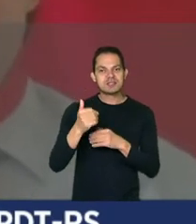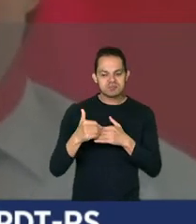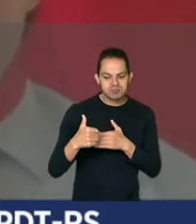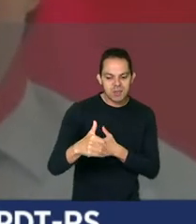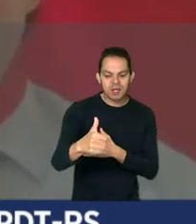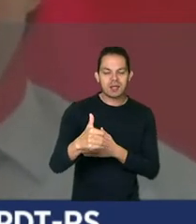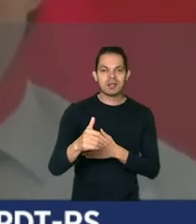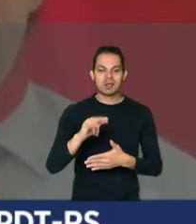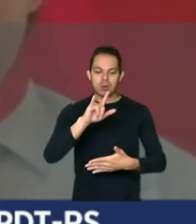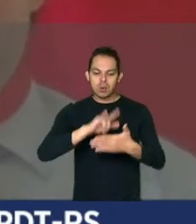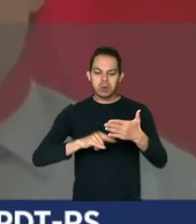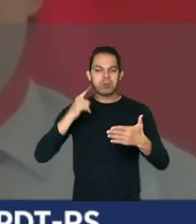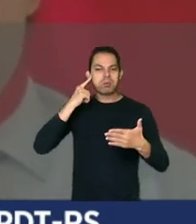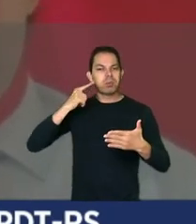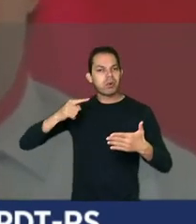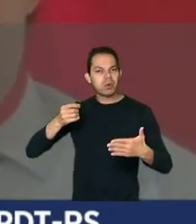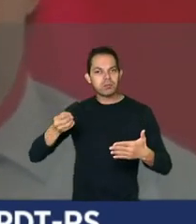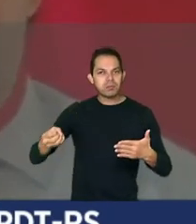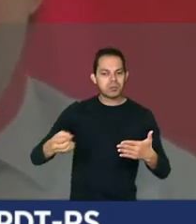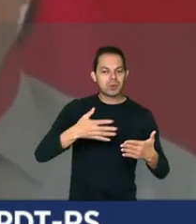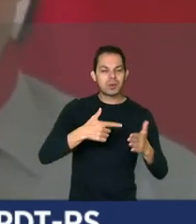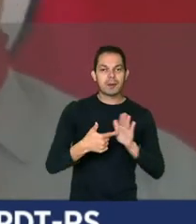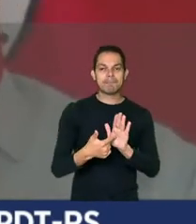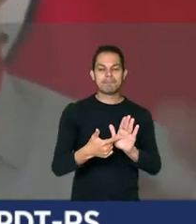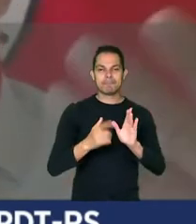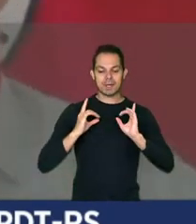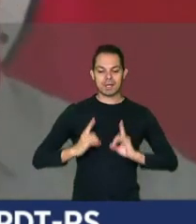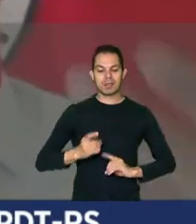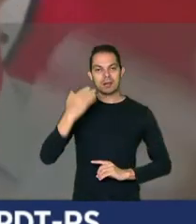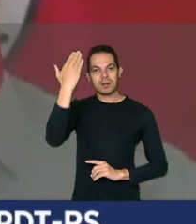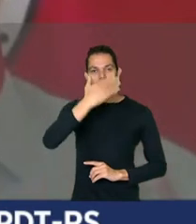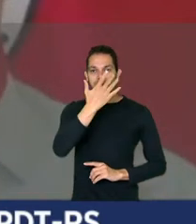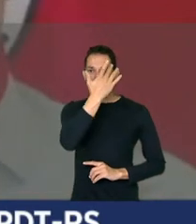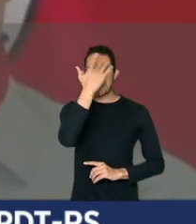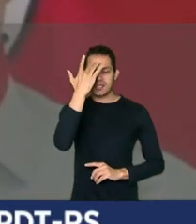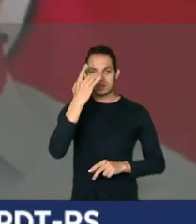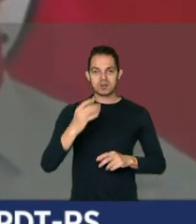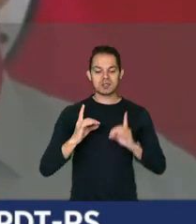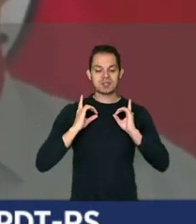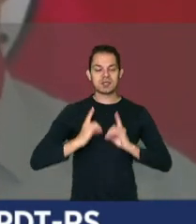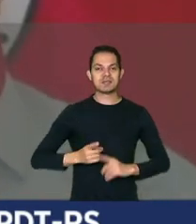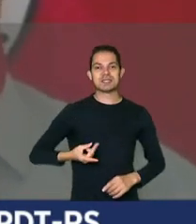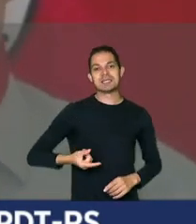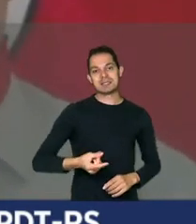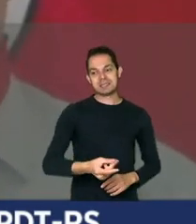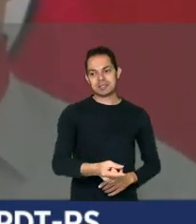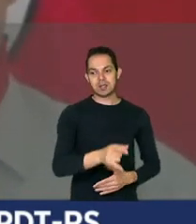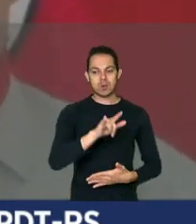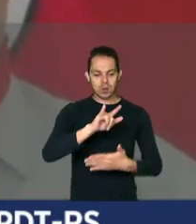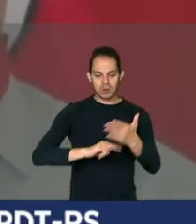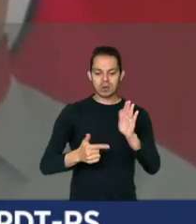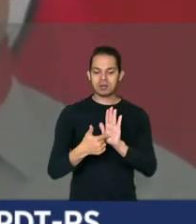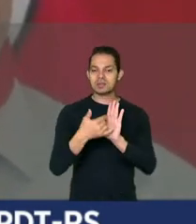VENCER PARA O FIM DE LAUDOS RECENTES, PARA COMPROVAR A DEFICIÊNCIA DE PESSOAS QUE TÊM DEFICIÊNCIA CUJO OS LAUDOS JÁ DIZEM QUE ESSA